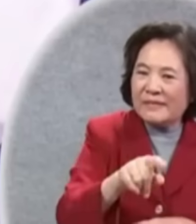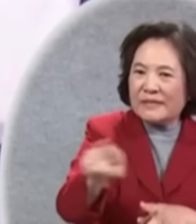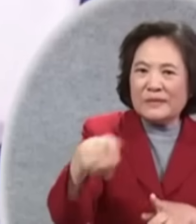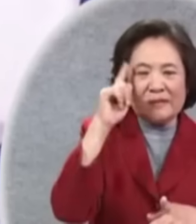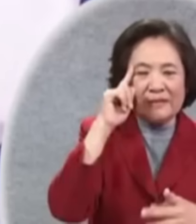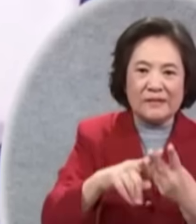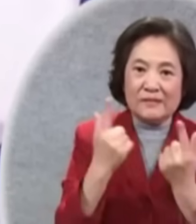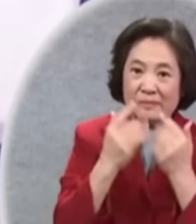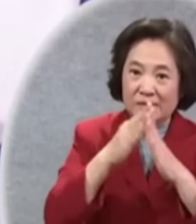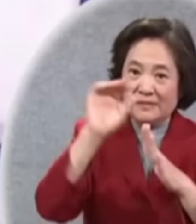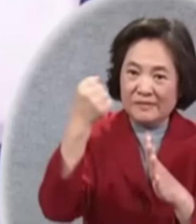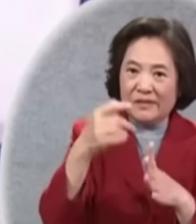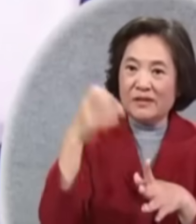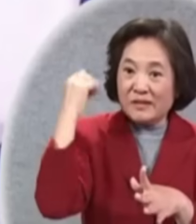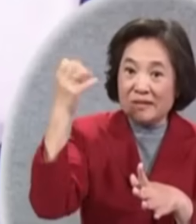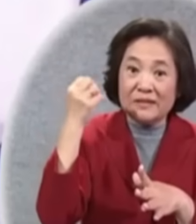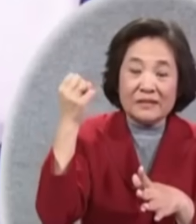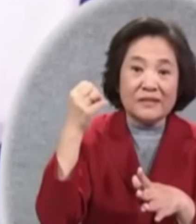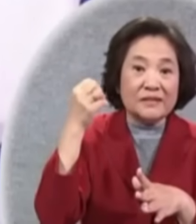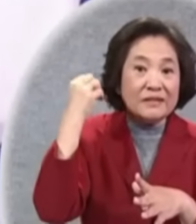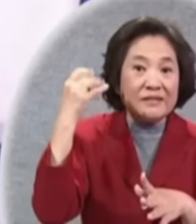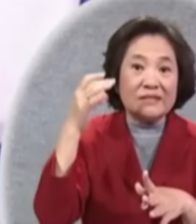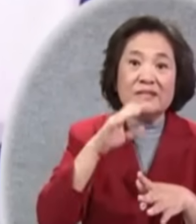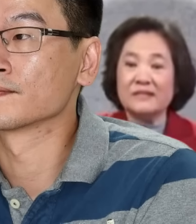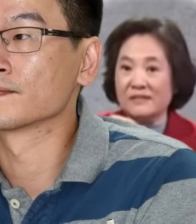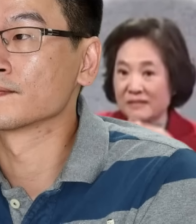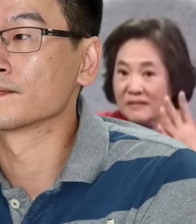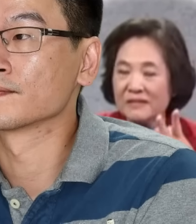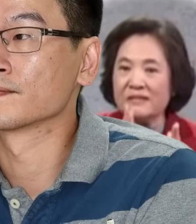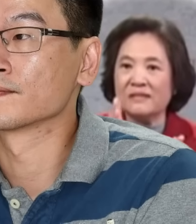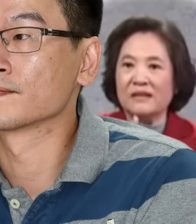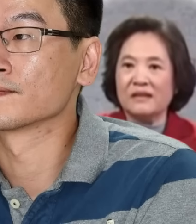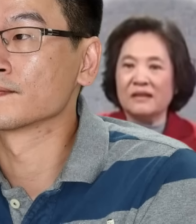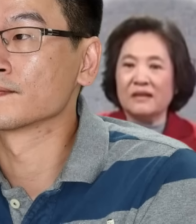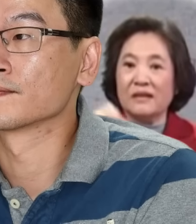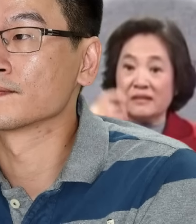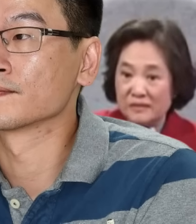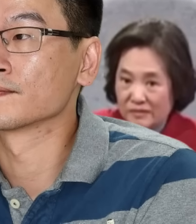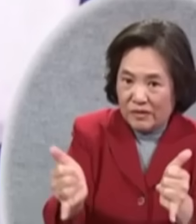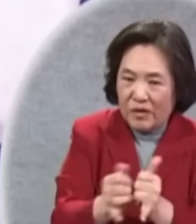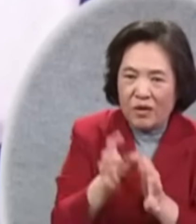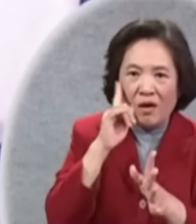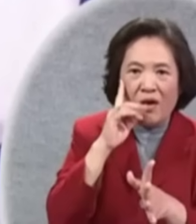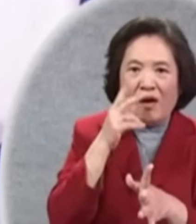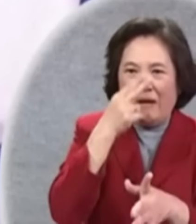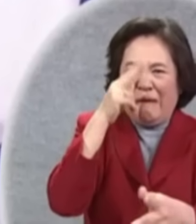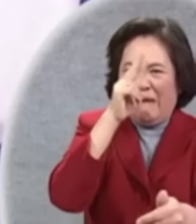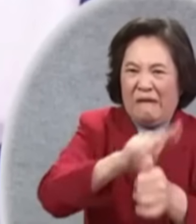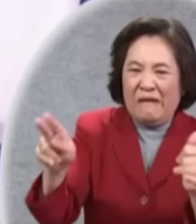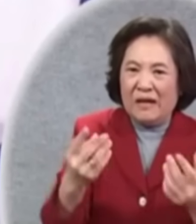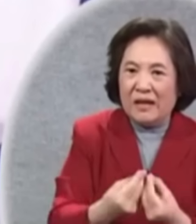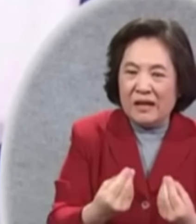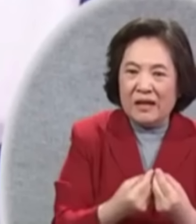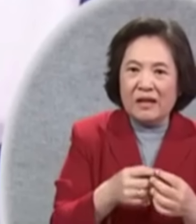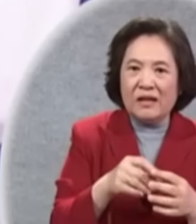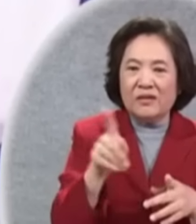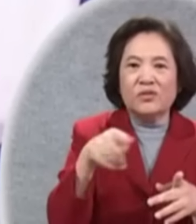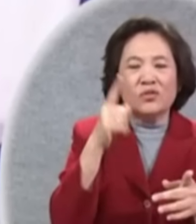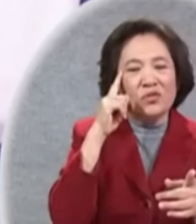臺北市議會新潮流第二殺手 梁文傑 坐在那裡 拿著手機給他拍個照片